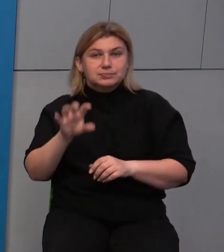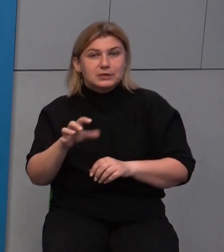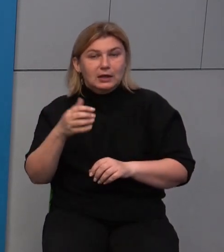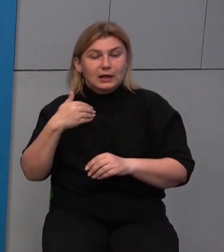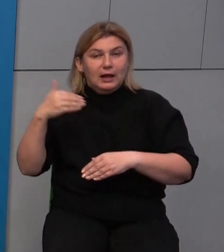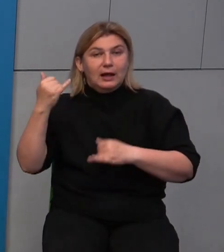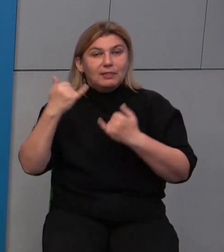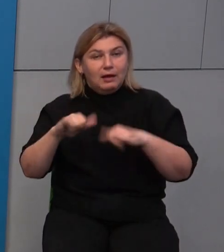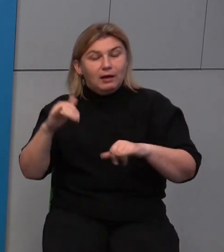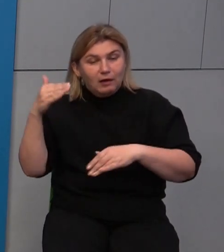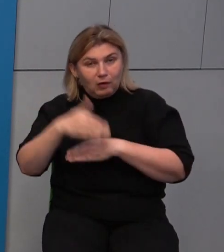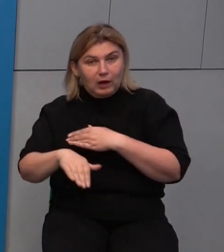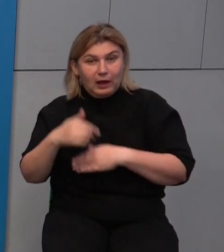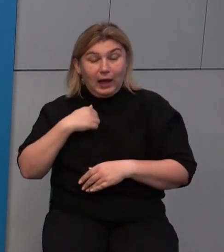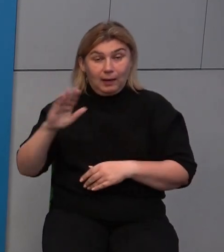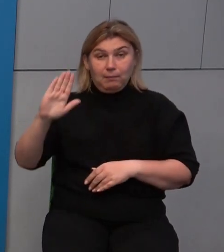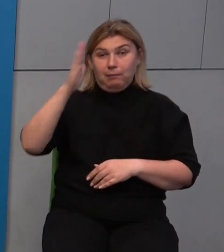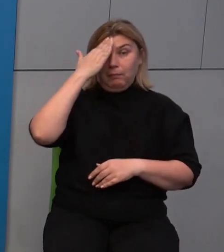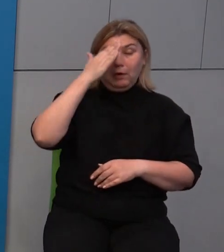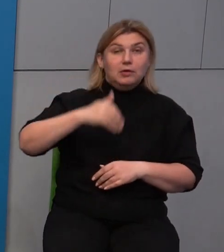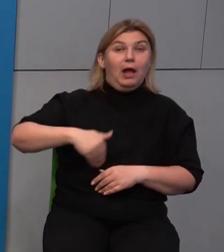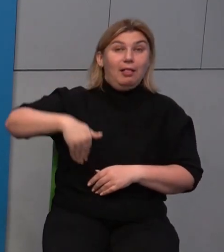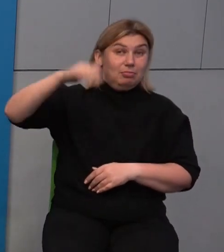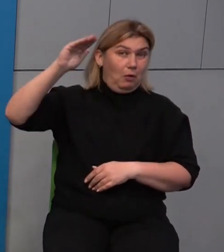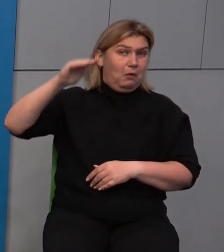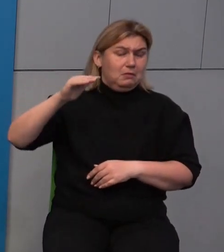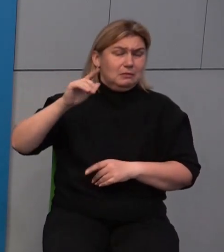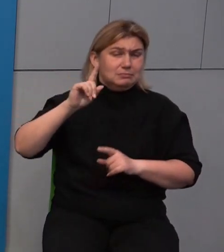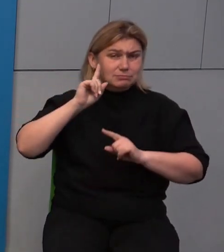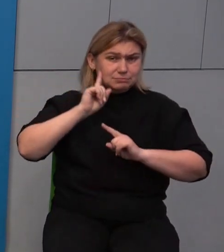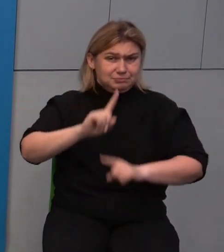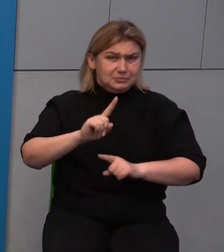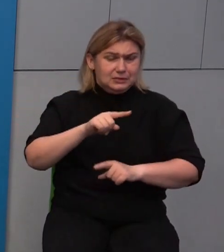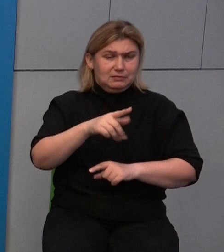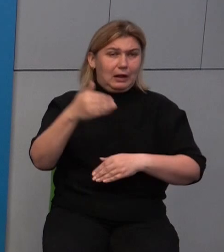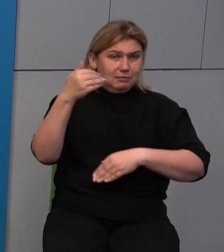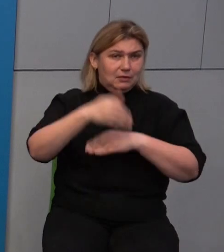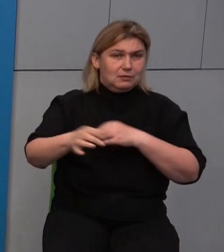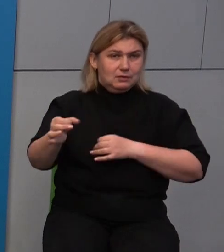I jak człowiek poznaje już jako dorosły prawdziwe zakończenie tej historii,